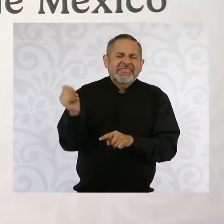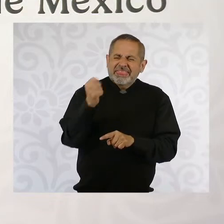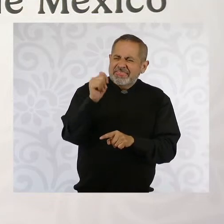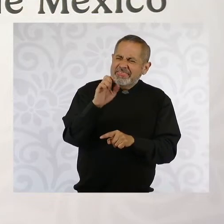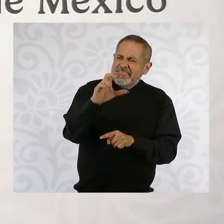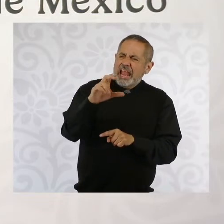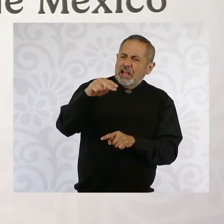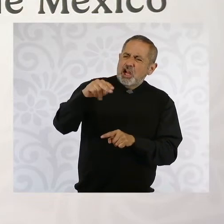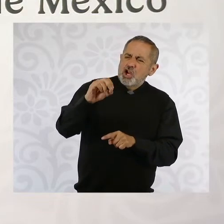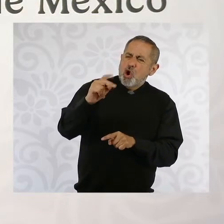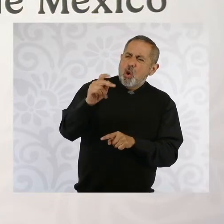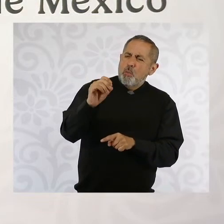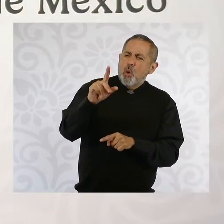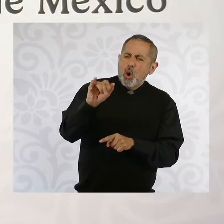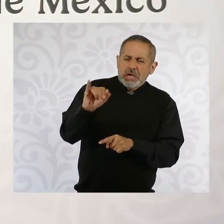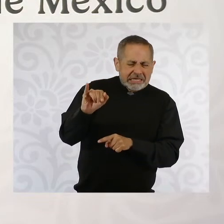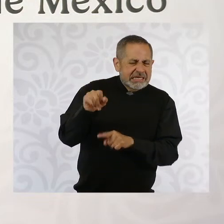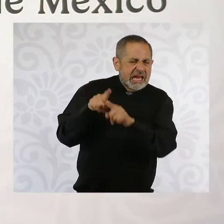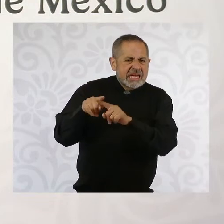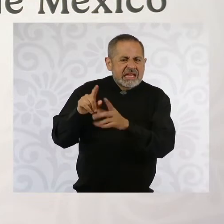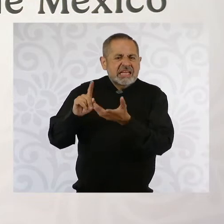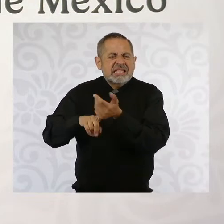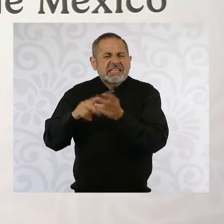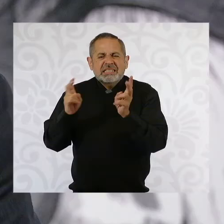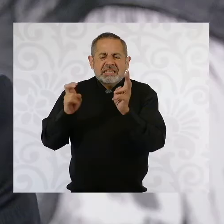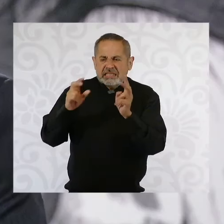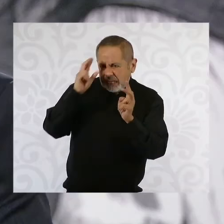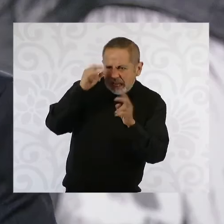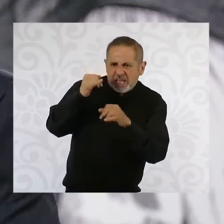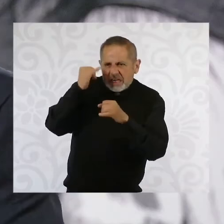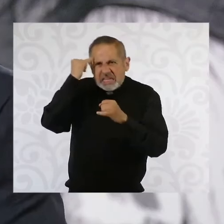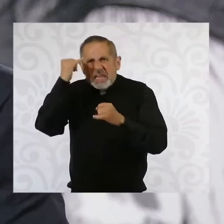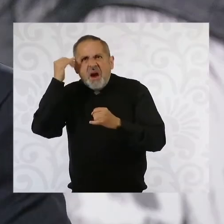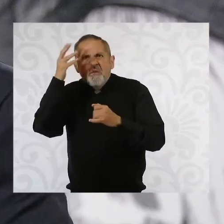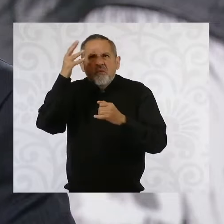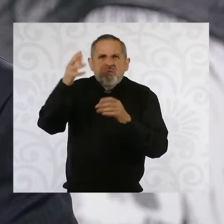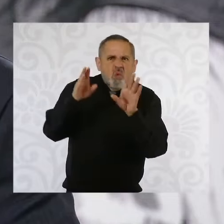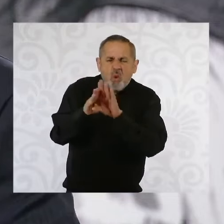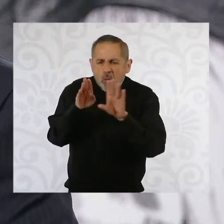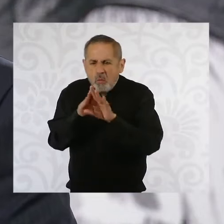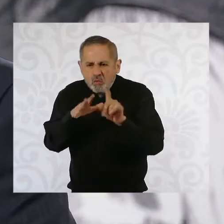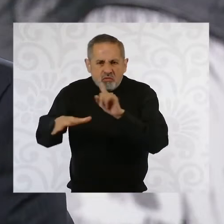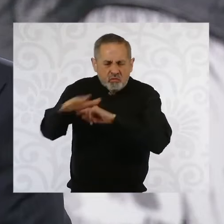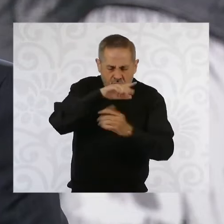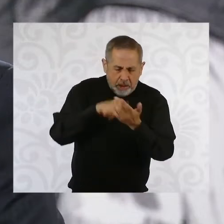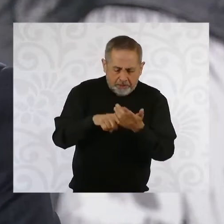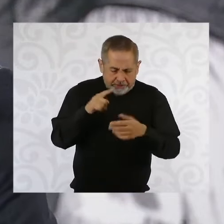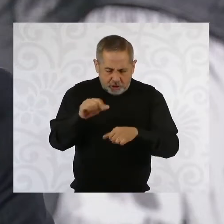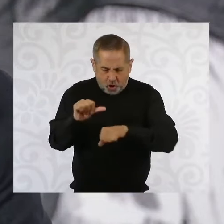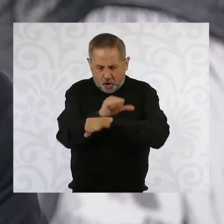Y prospectiva que nos permite hacer todo un análisis del ecosistema que existen en diferentes